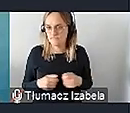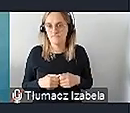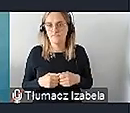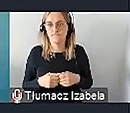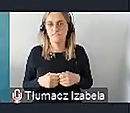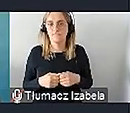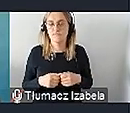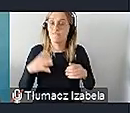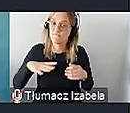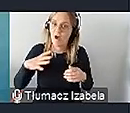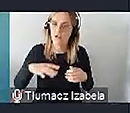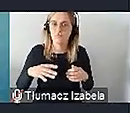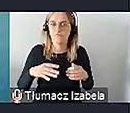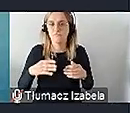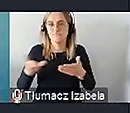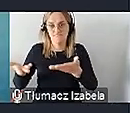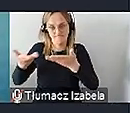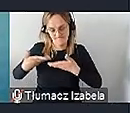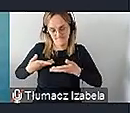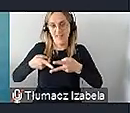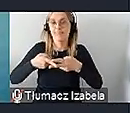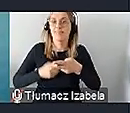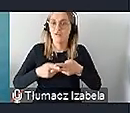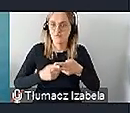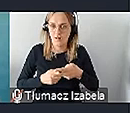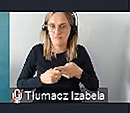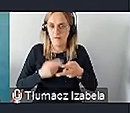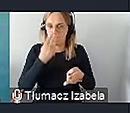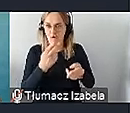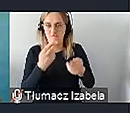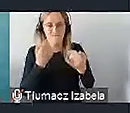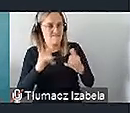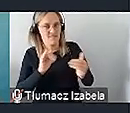Warto dać sobie takie narzędzie, żeby spojrzeć na problem z innej perspektywy.